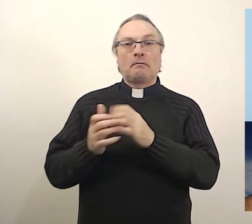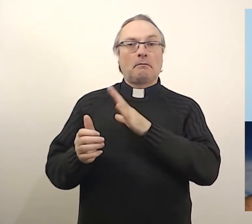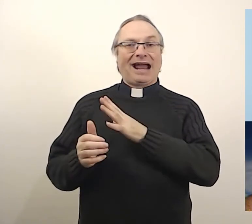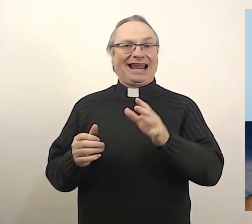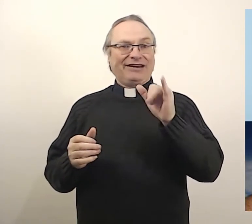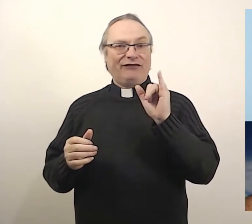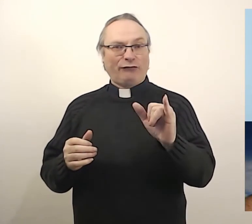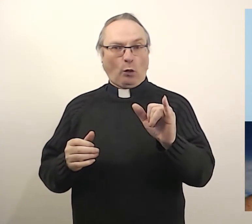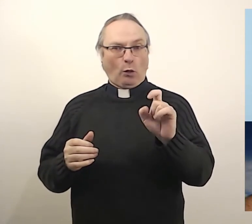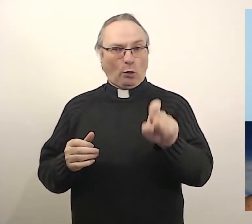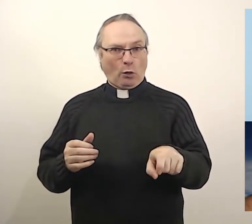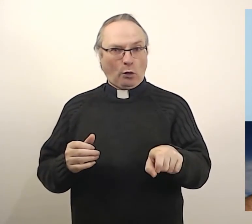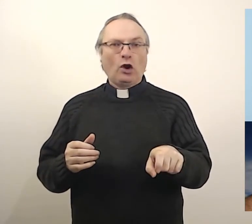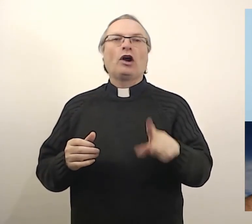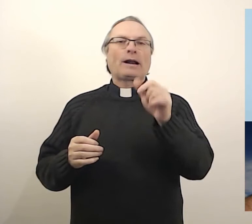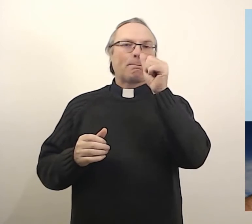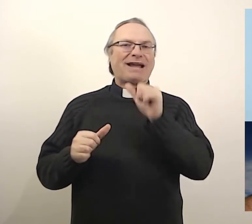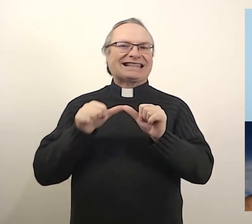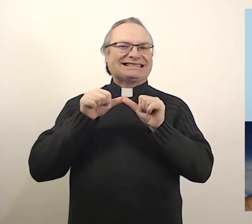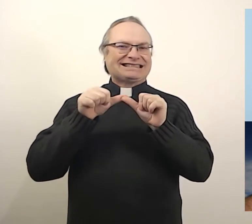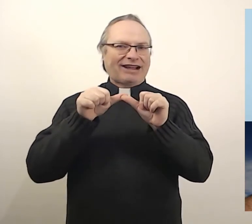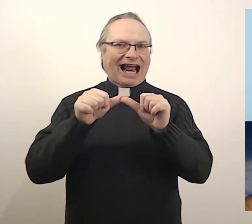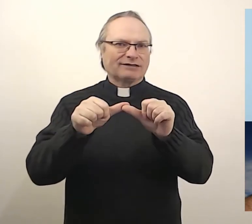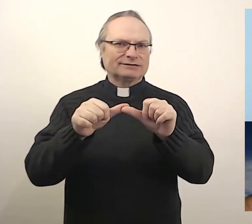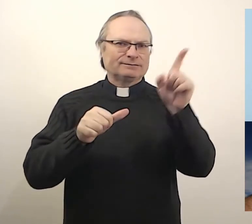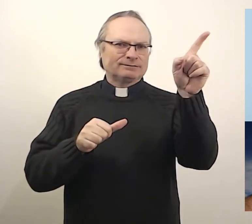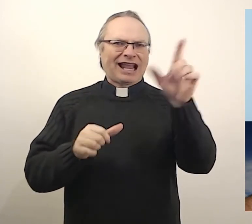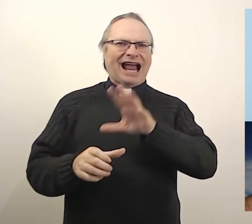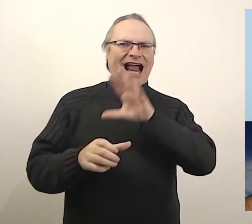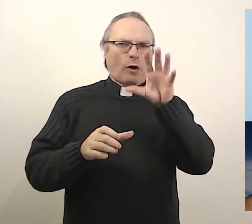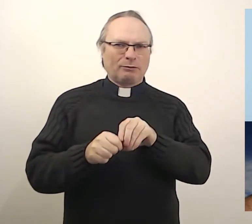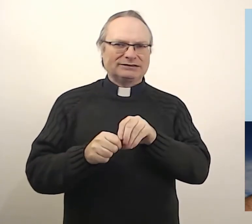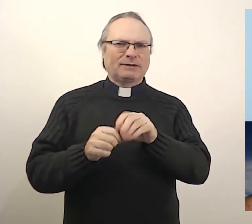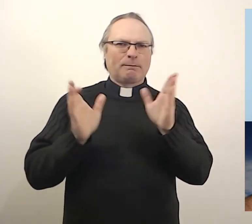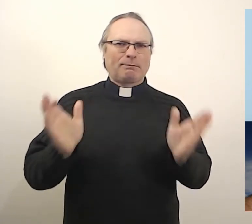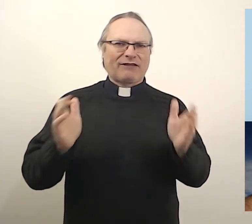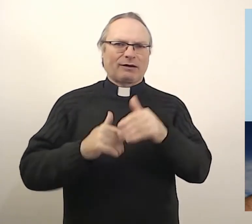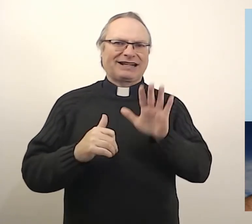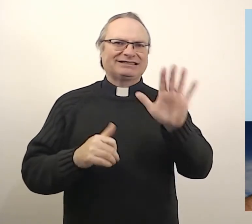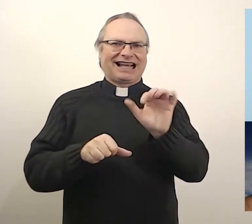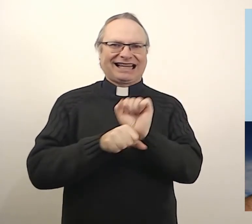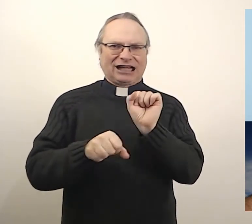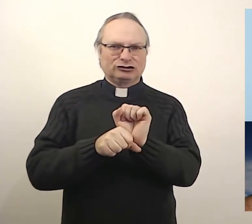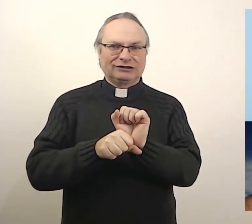Mais il faut que la persévérance accomplisse parfaitement sa tâche